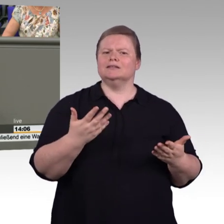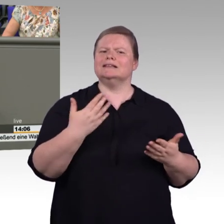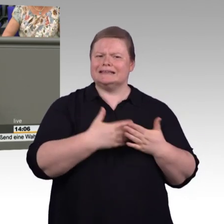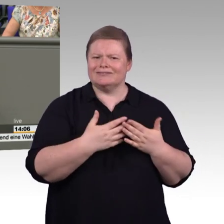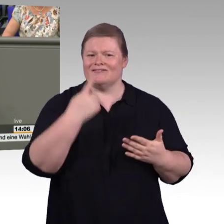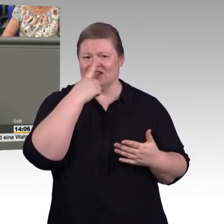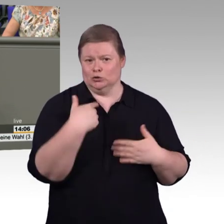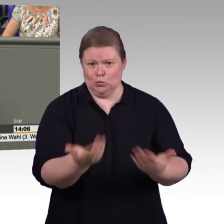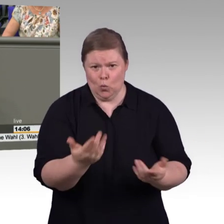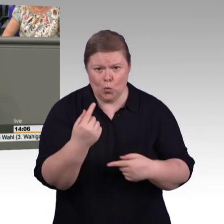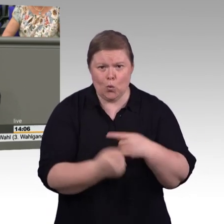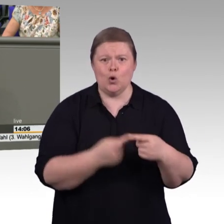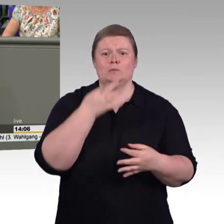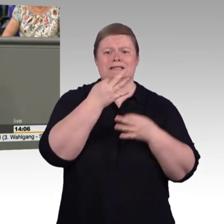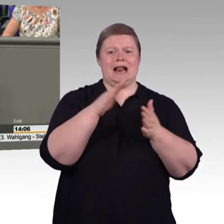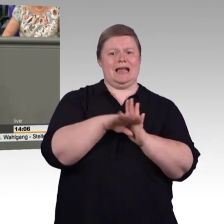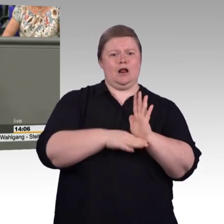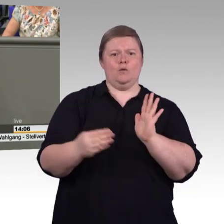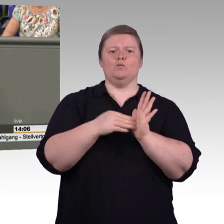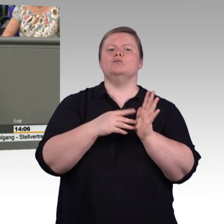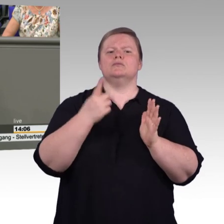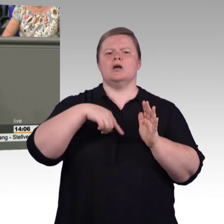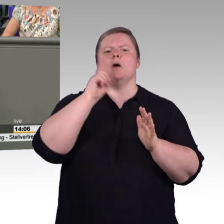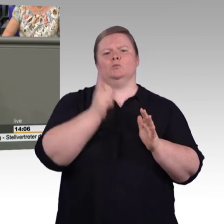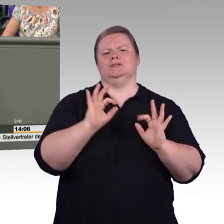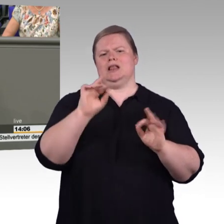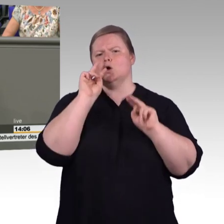Und eins muss aber auch klar sein,